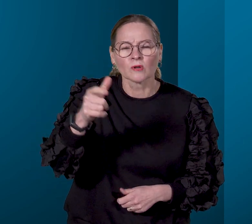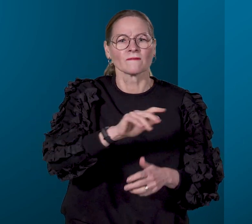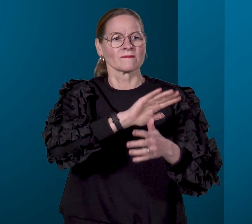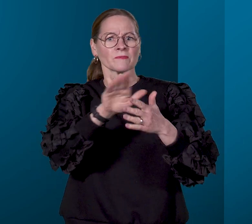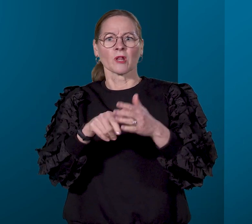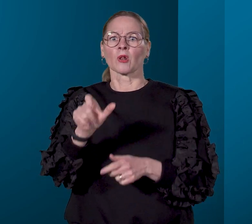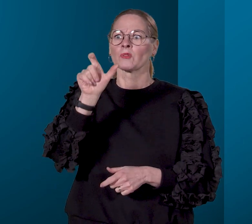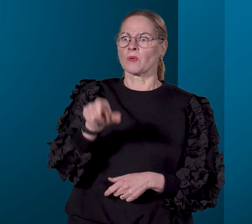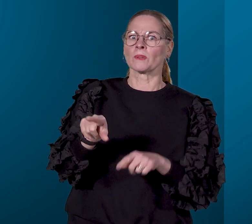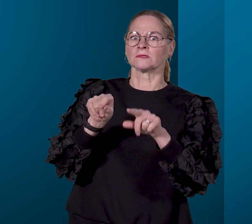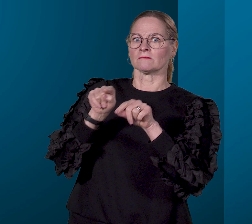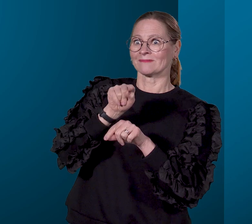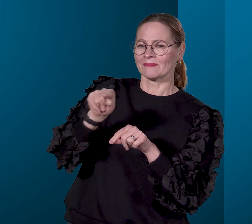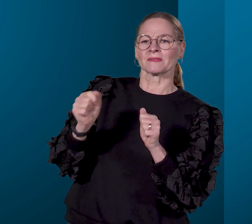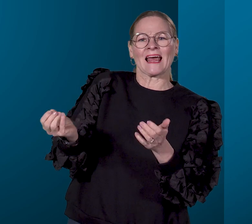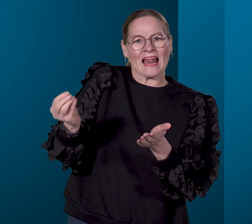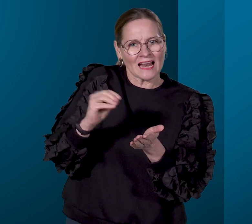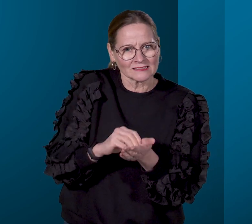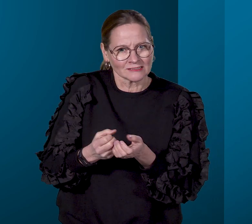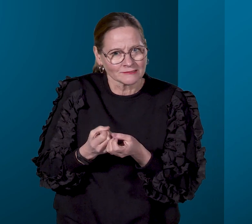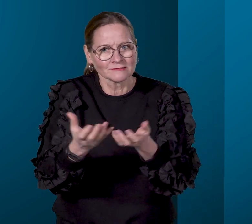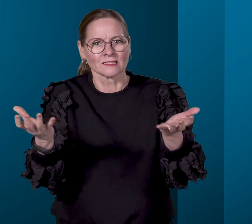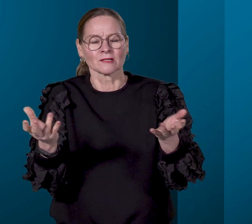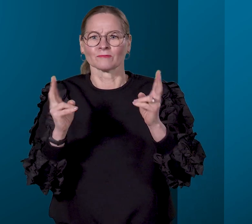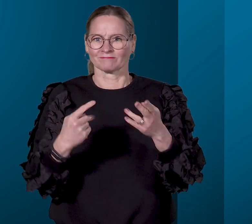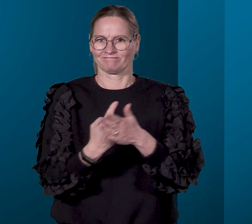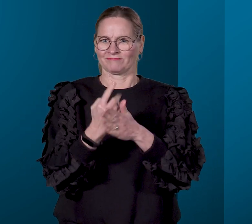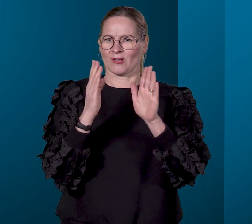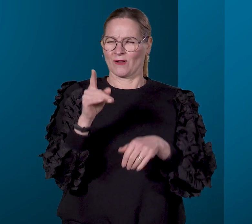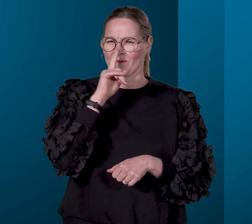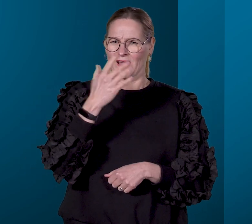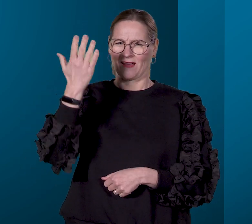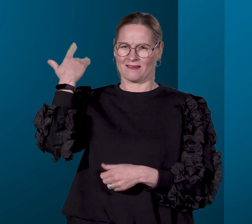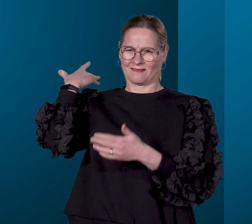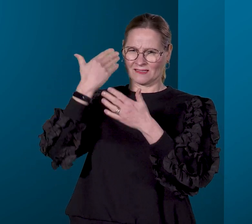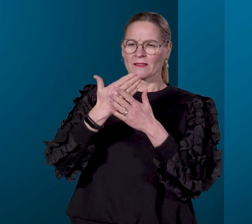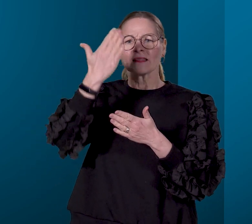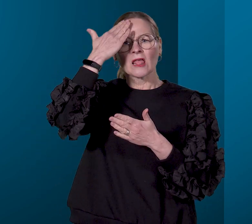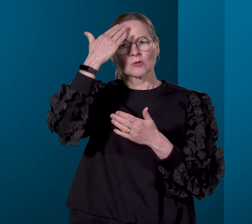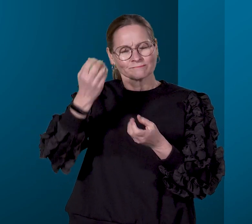ja viittomakielten tuntemuksen ja tietoisuuden lisääminen -